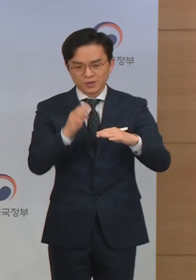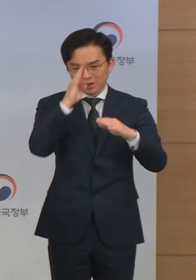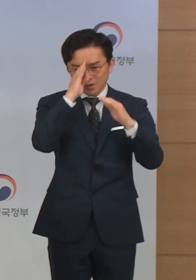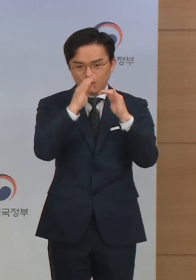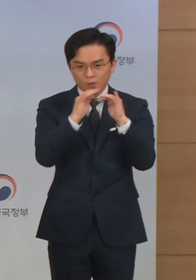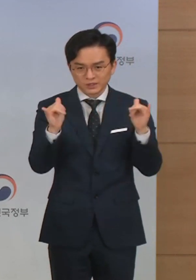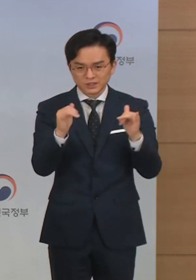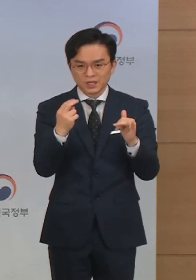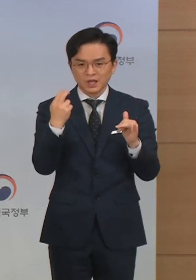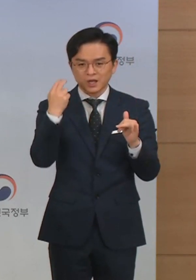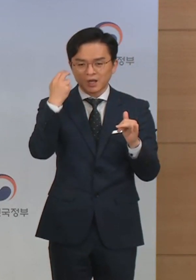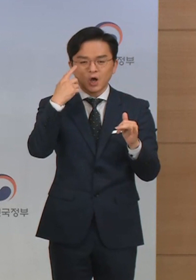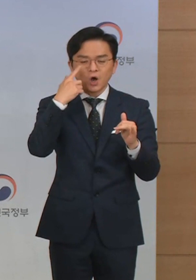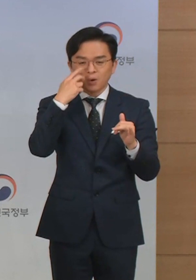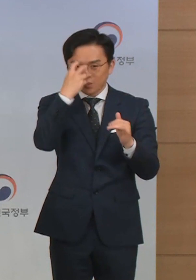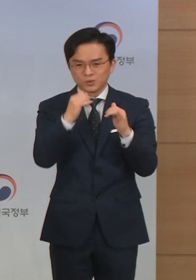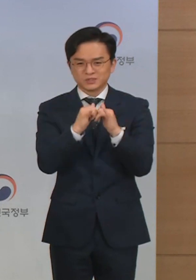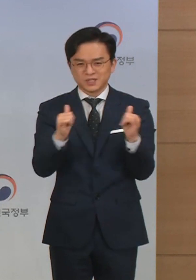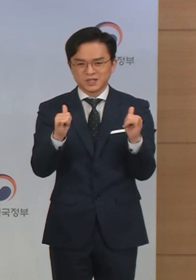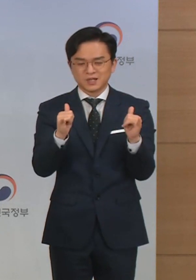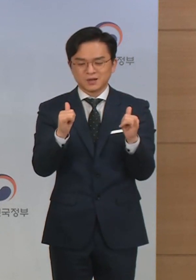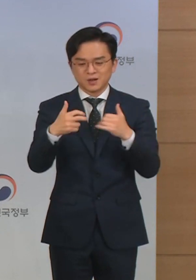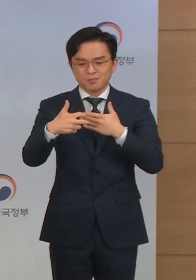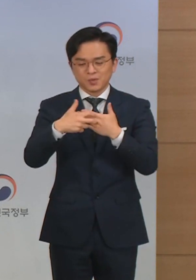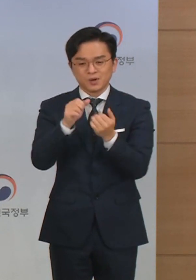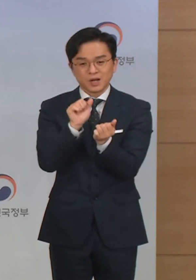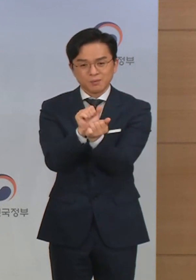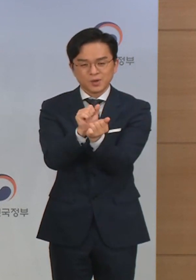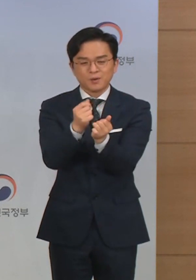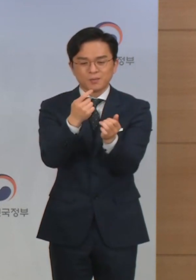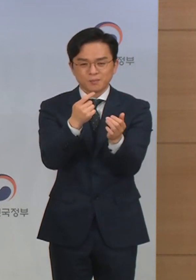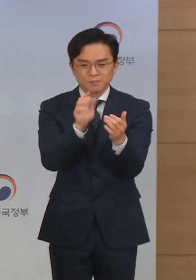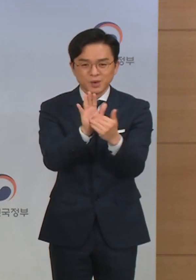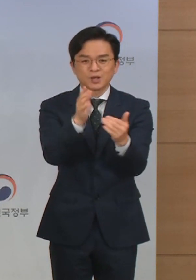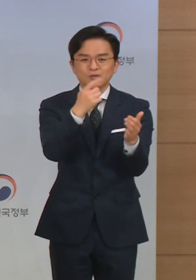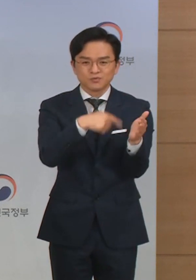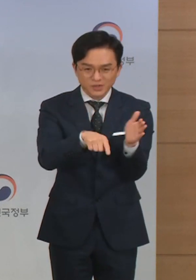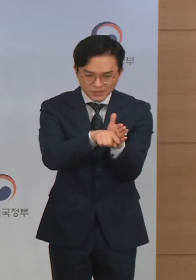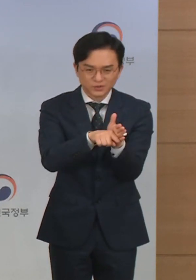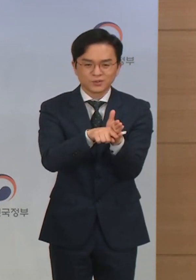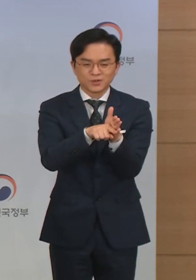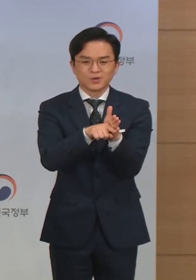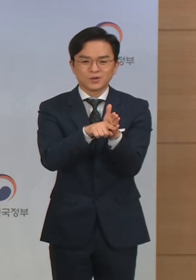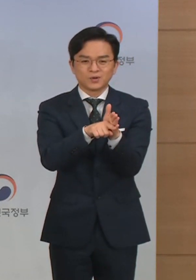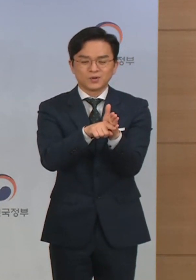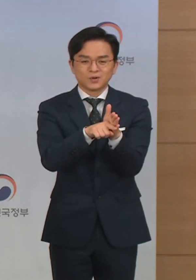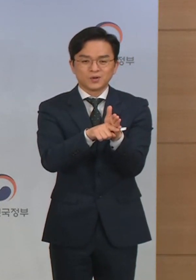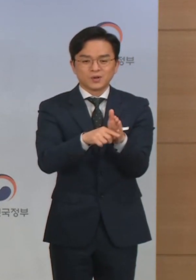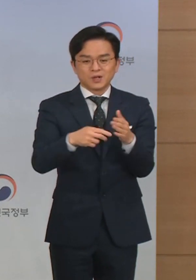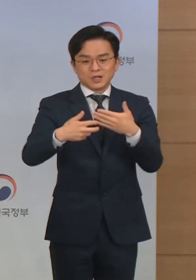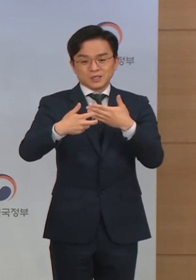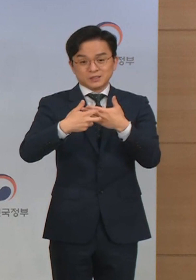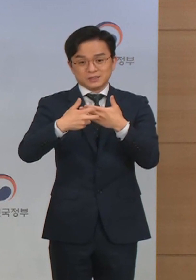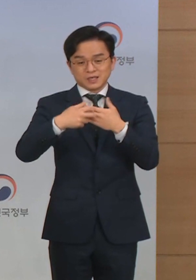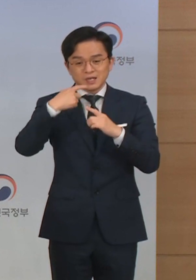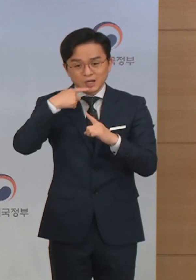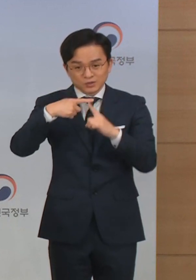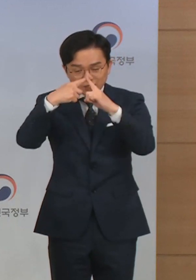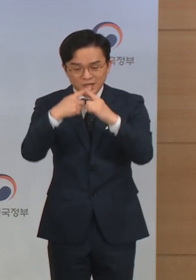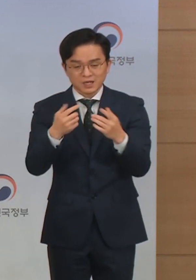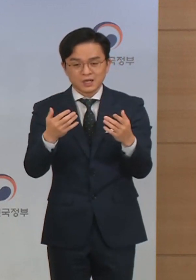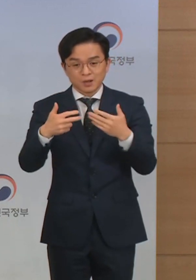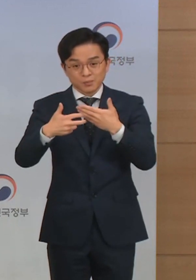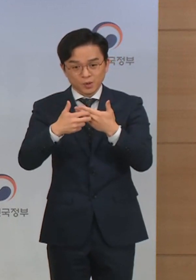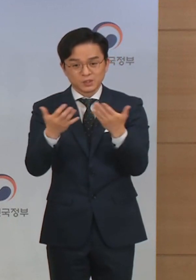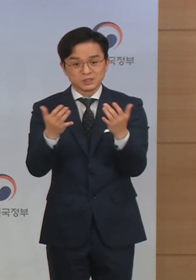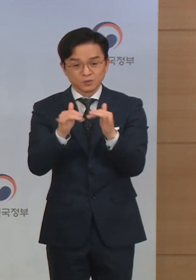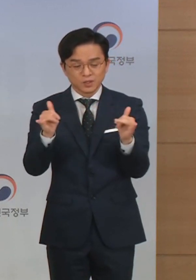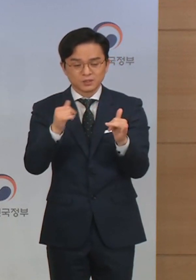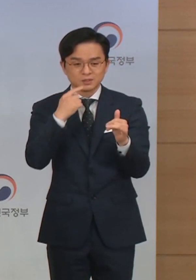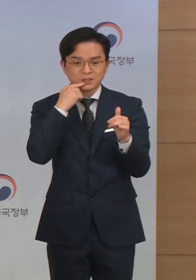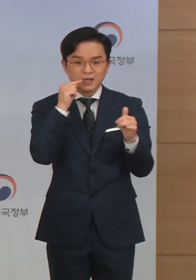병원 내 감염을 막기 위해 불철주야 도록 하고 계신 병원 관계자분들의 안내와 통제에 따라 협조해 주실 것을 당부드립니다